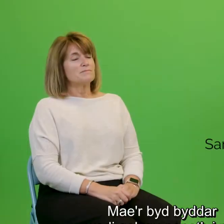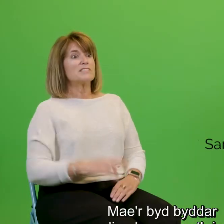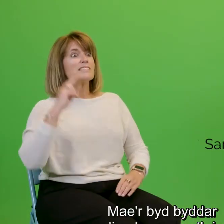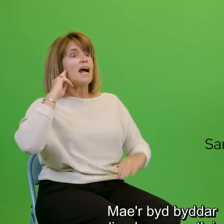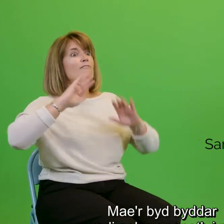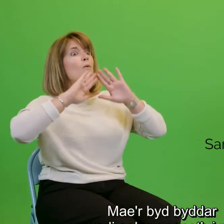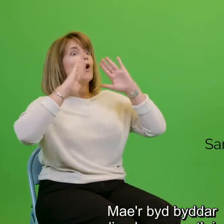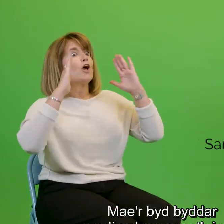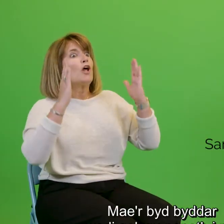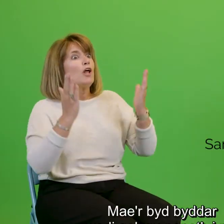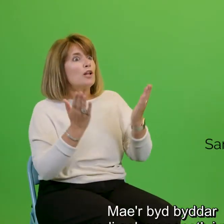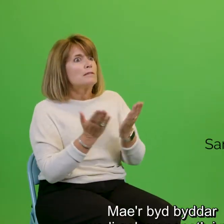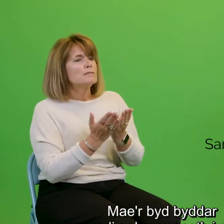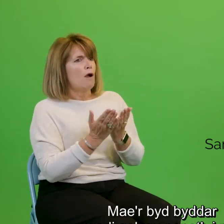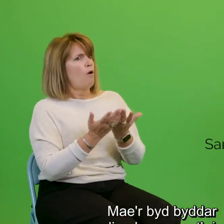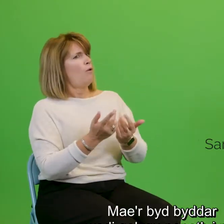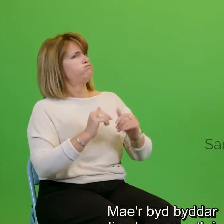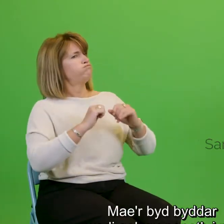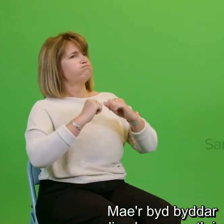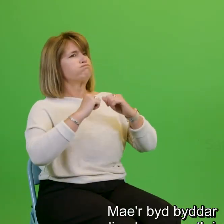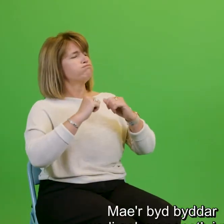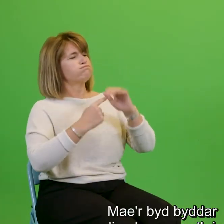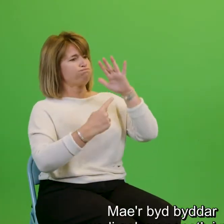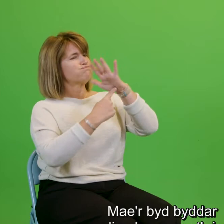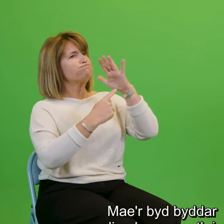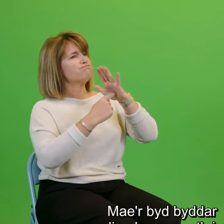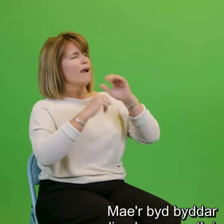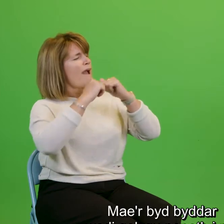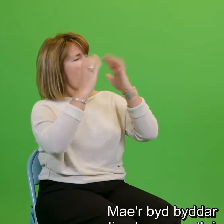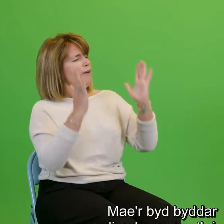Mae'r byd byddar wedi golygu popeth i mi.